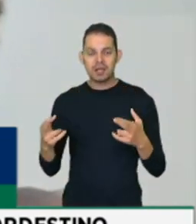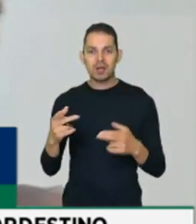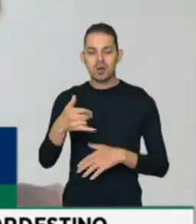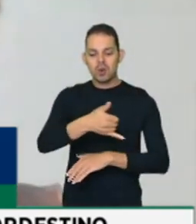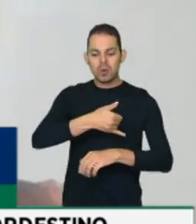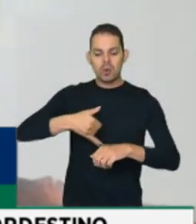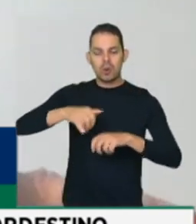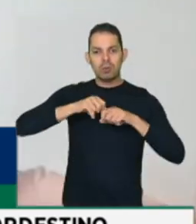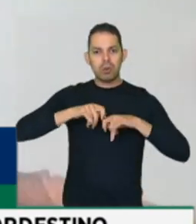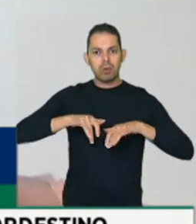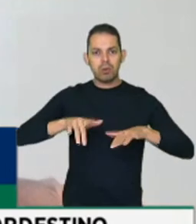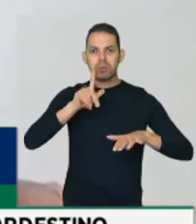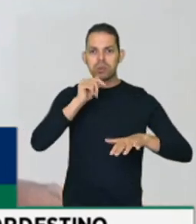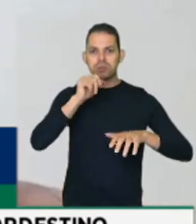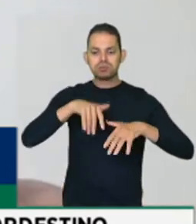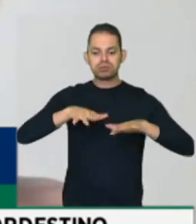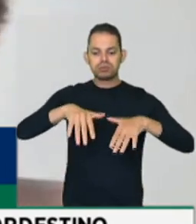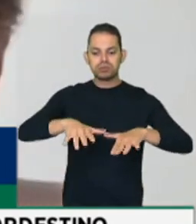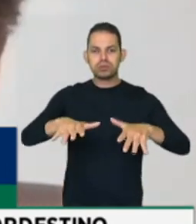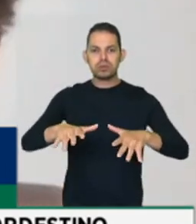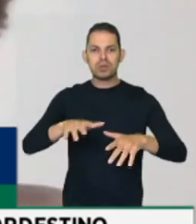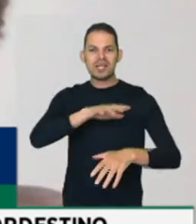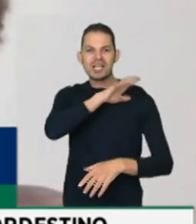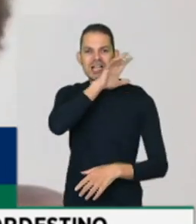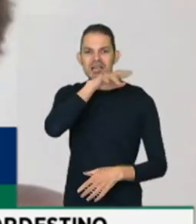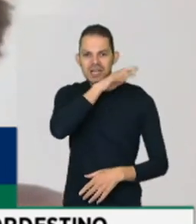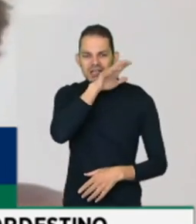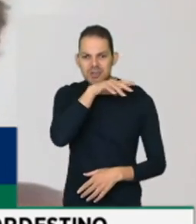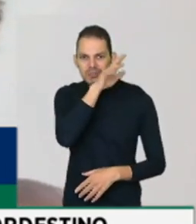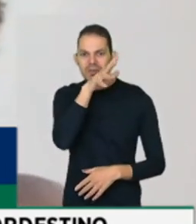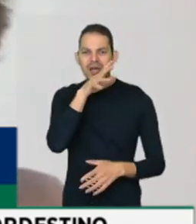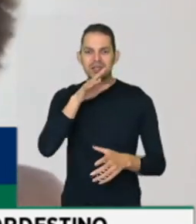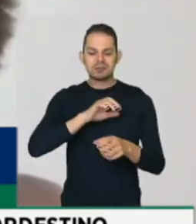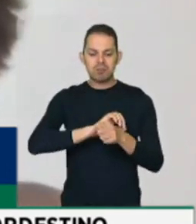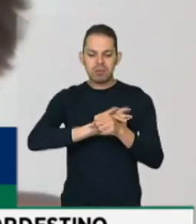DAS PRAIAS. O ÓLEO MATANDO OS ANIMAIS, O ÓLEO PREJUDICANDO A NATUREZA DE FORMA MUITO